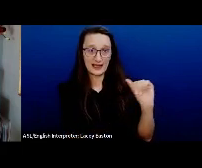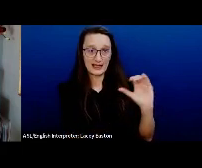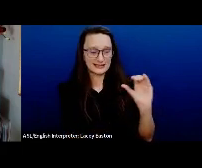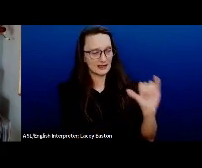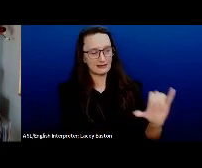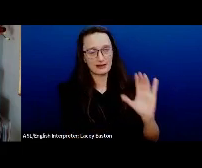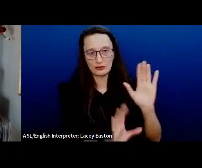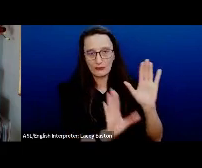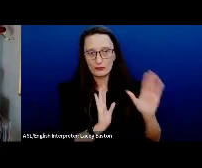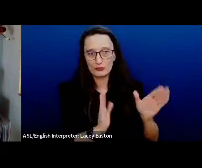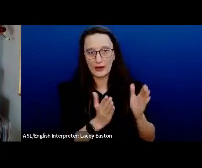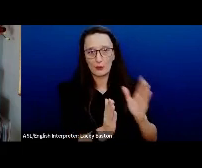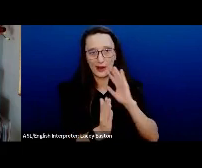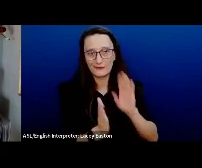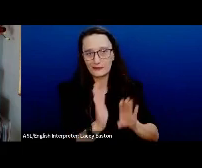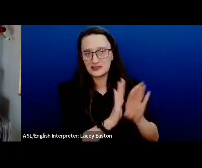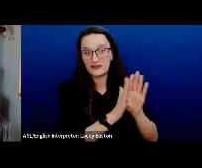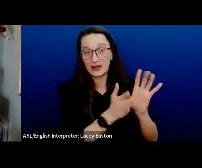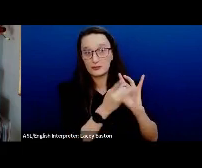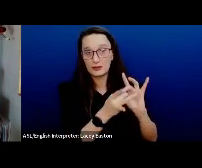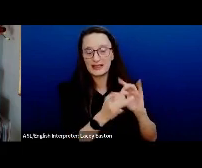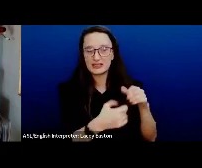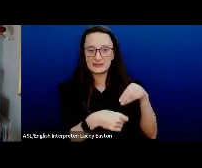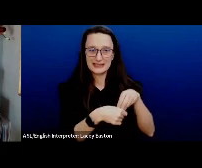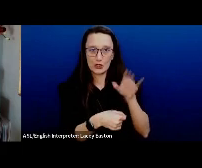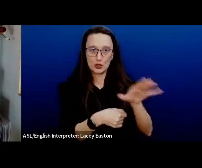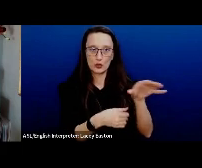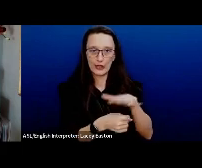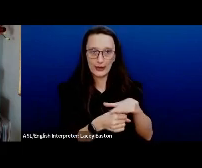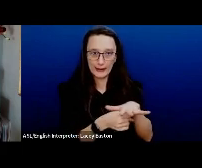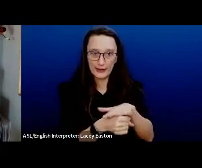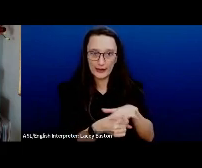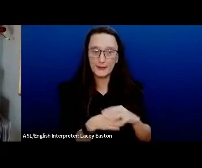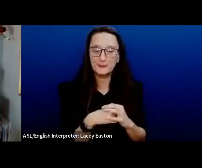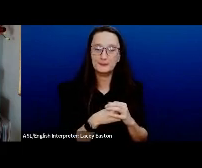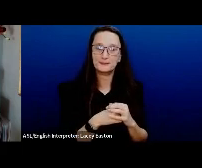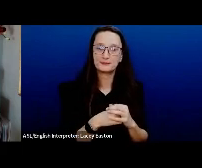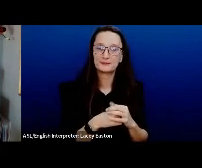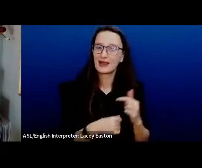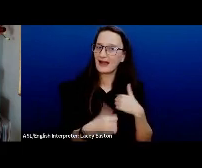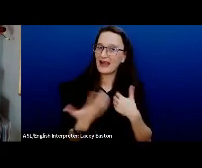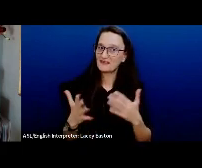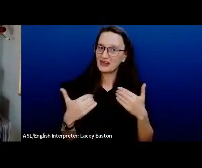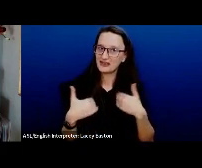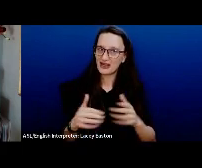en su área, tuve la maravillosa oportunidad de ser parte del